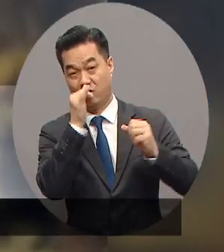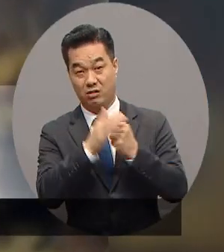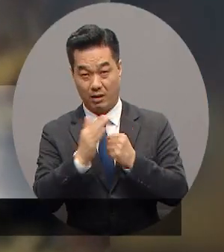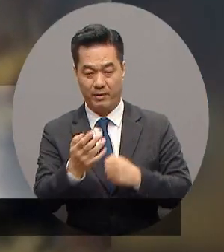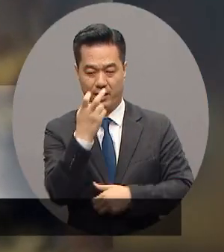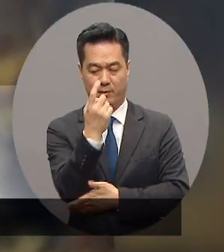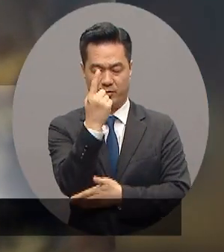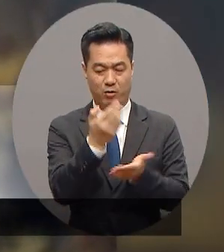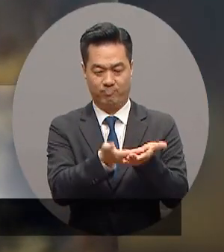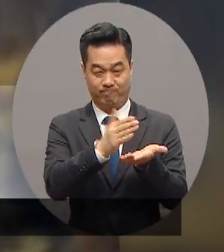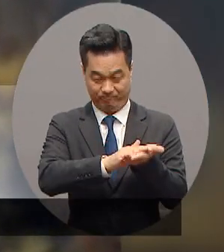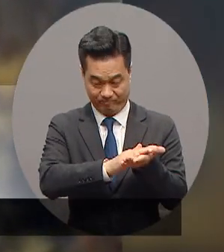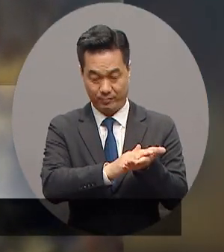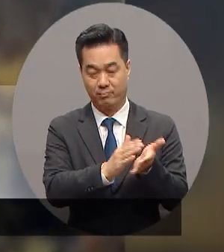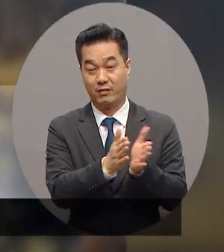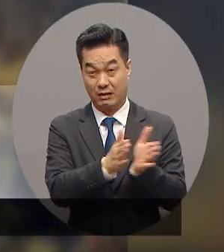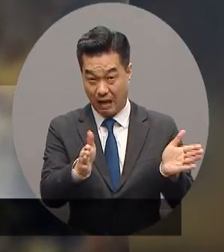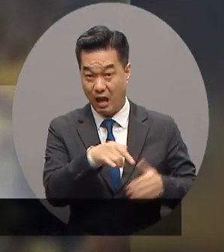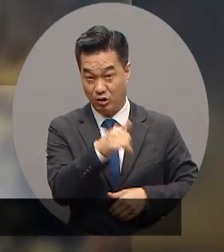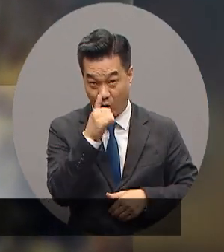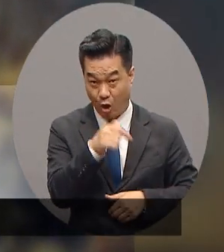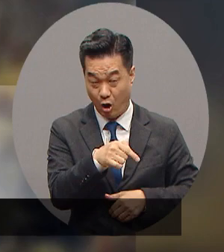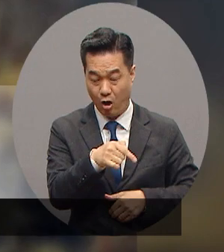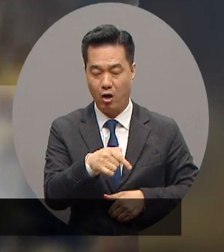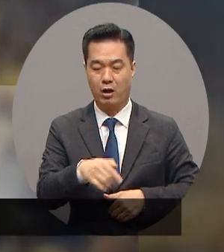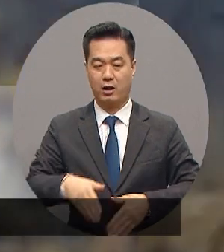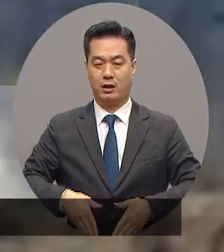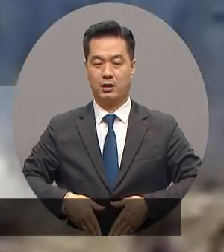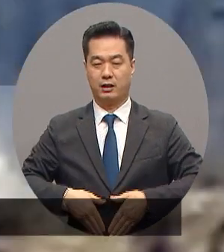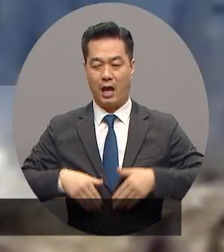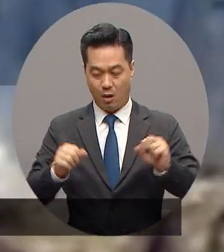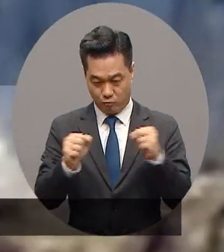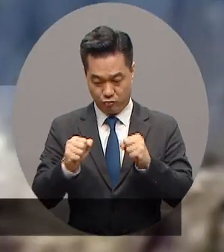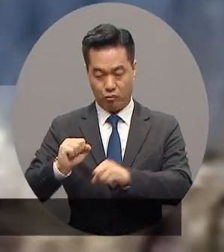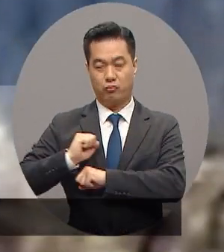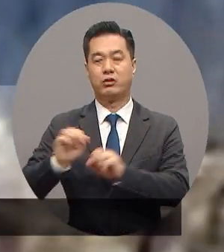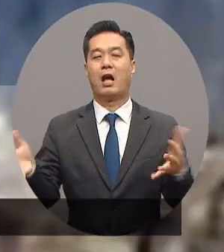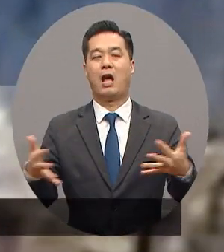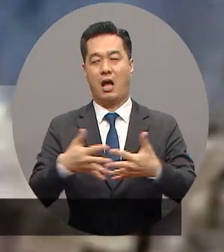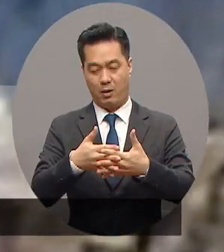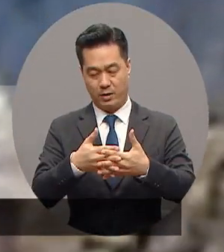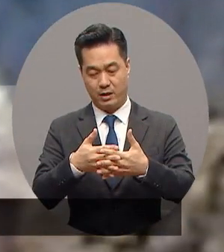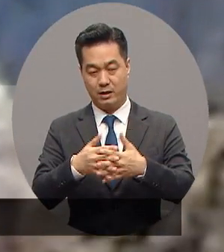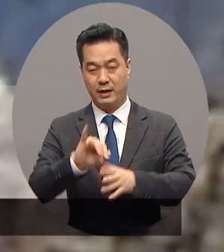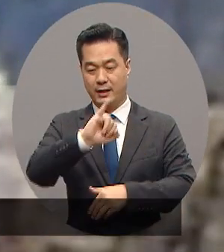이미 9.19 합의 파기를 선언한 북한이 감시초소 시설 복원에 착수한 데 이어 남북